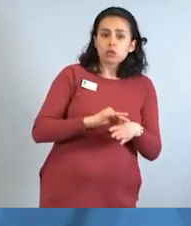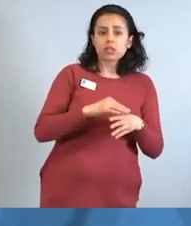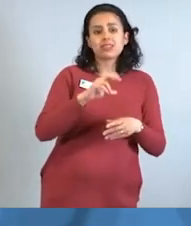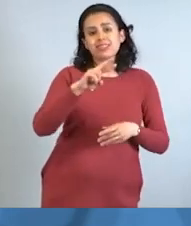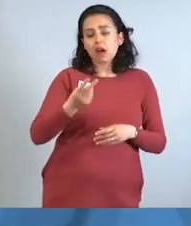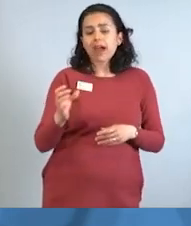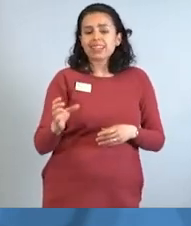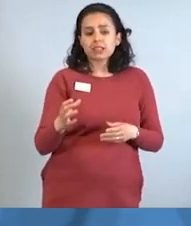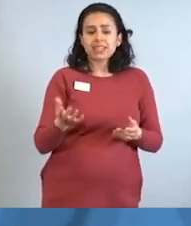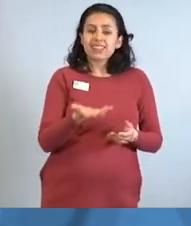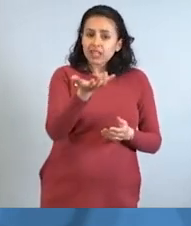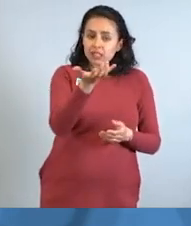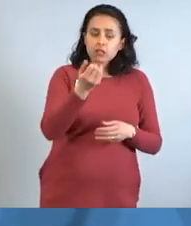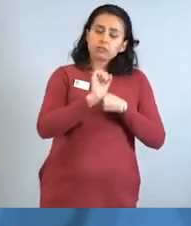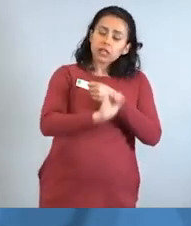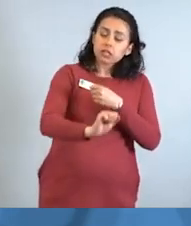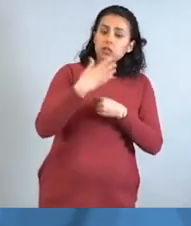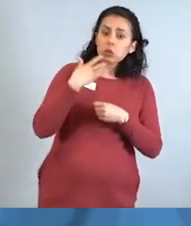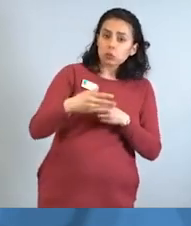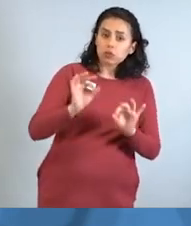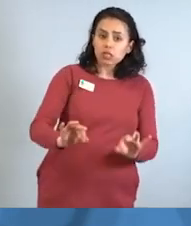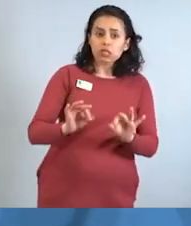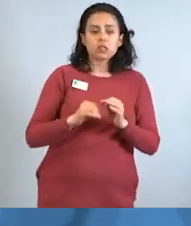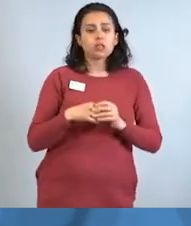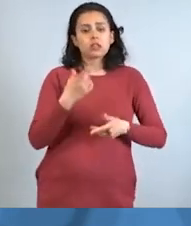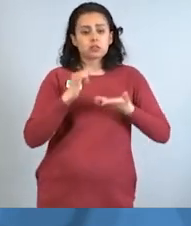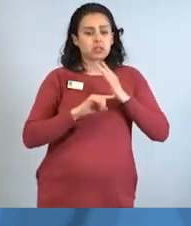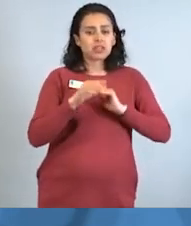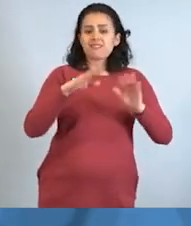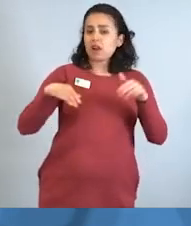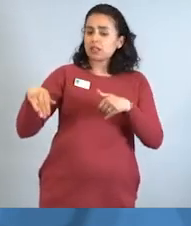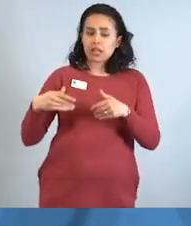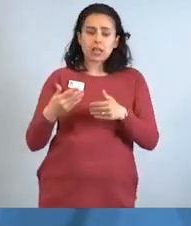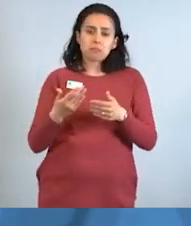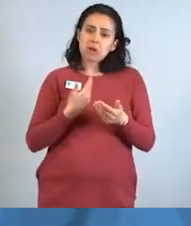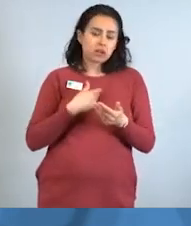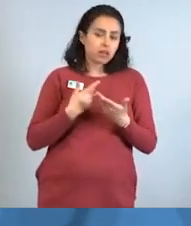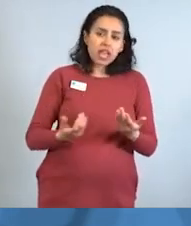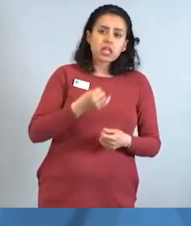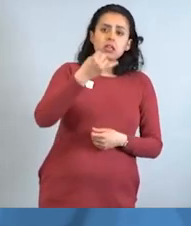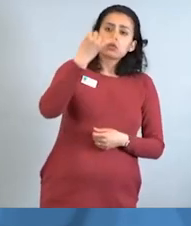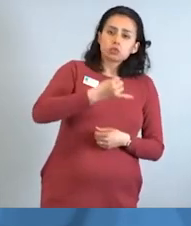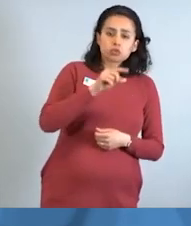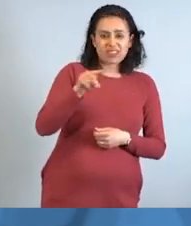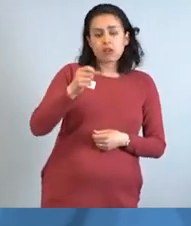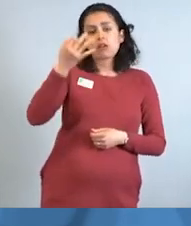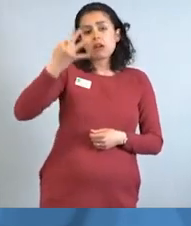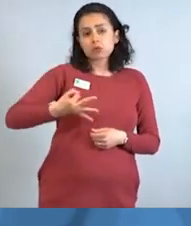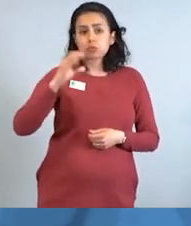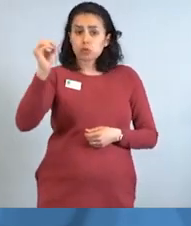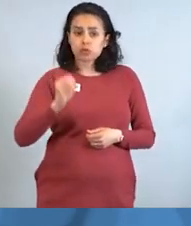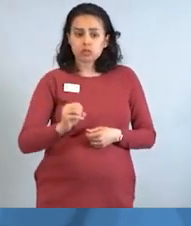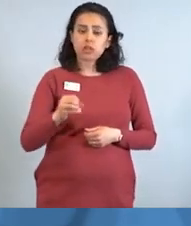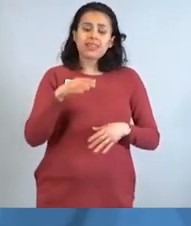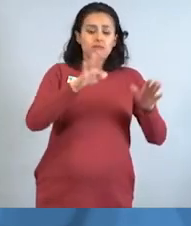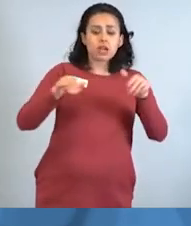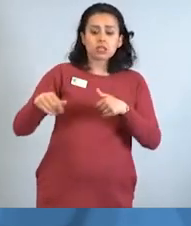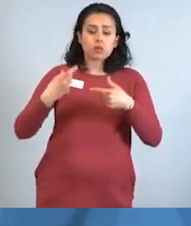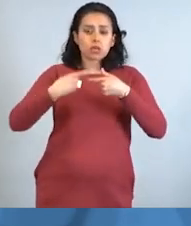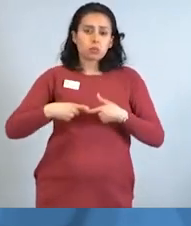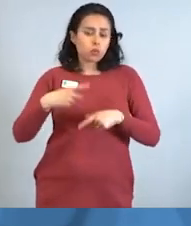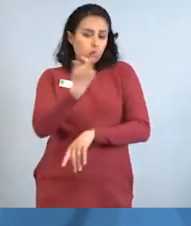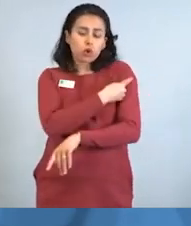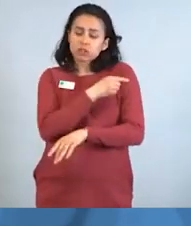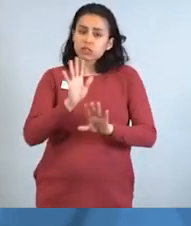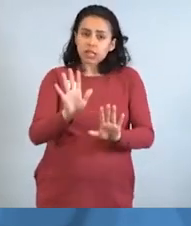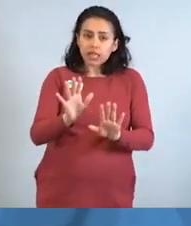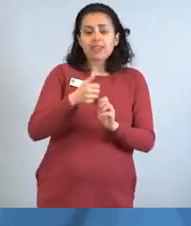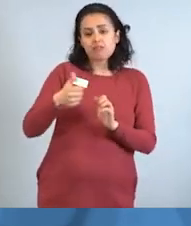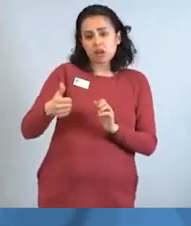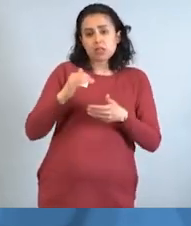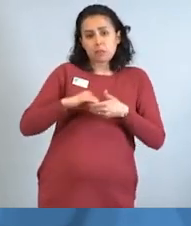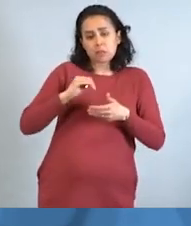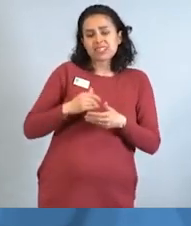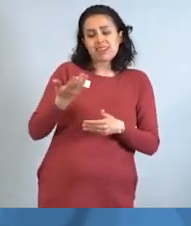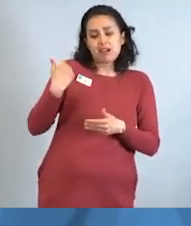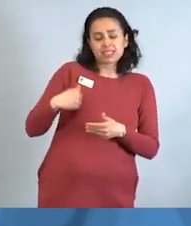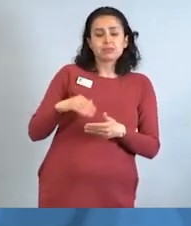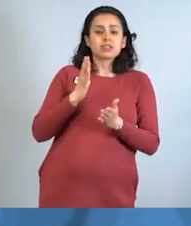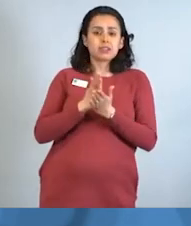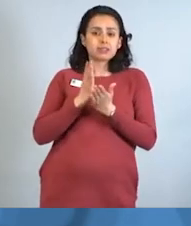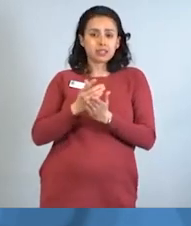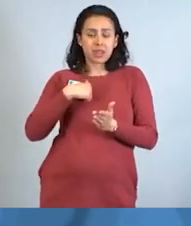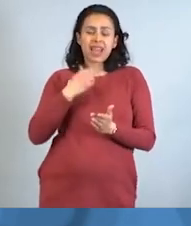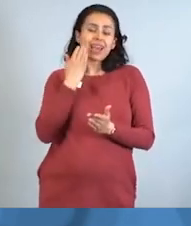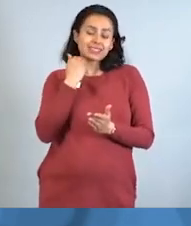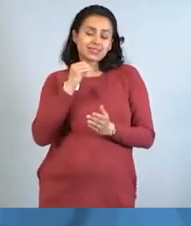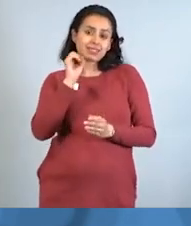Teho vaihtelee 60 ja 80 %:n välillä ja vaihtelu ei johdu niinkään rokotteesta vaan edellisessä slidessa läpi käydyistä asioista.